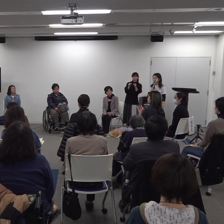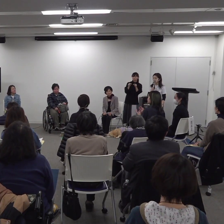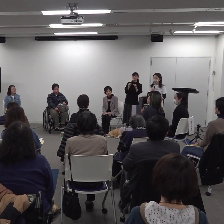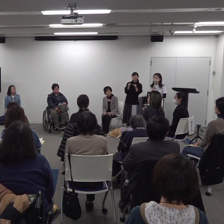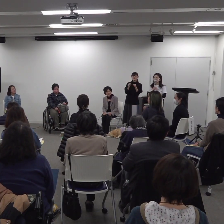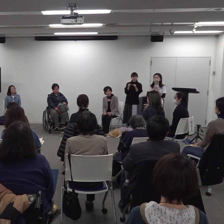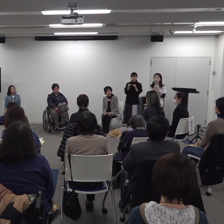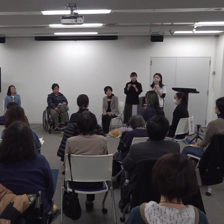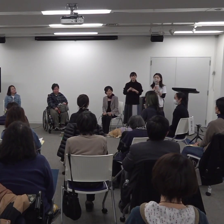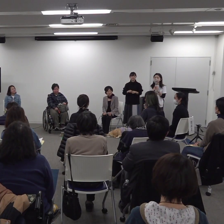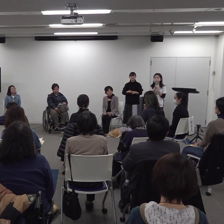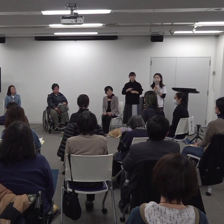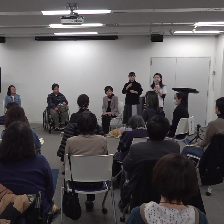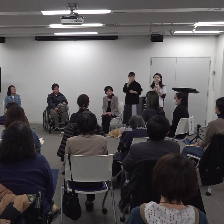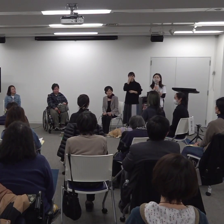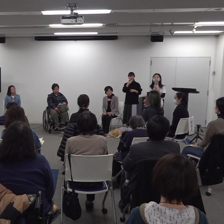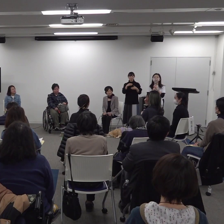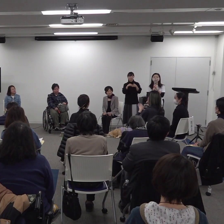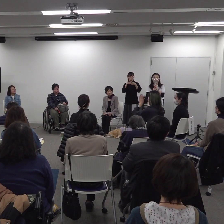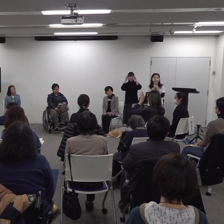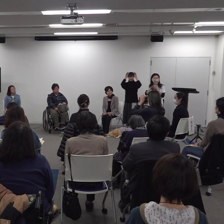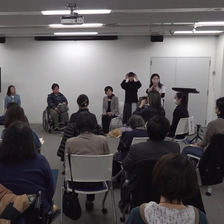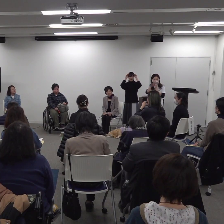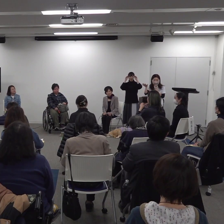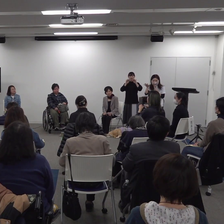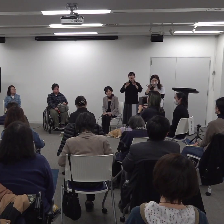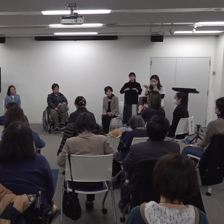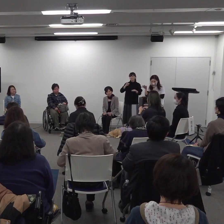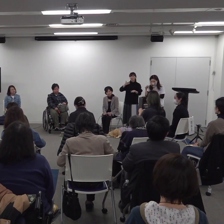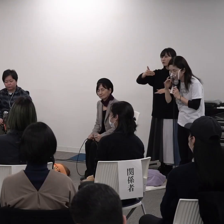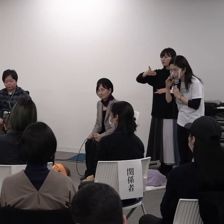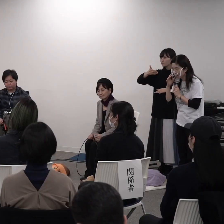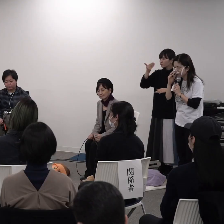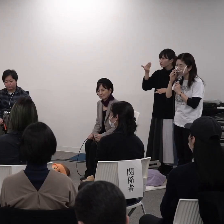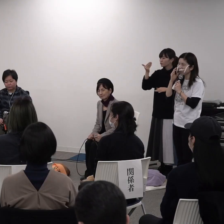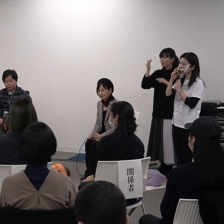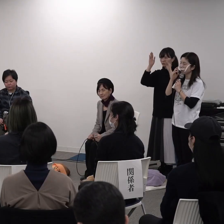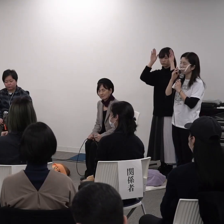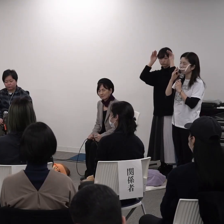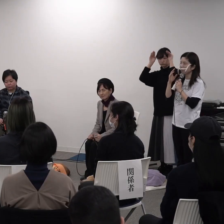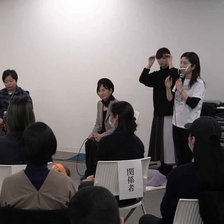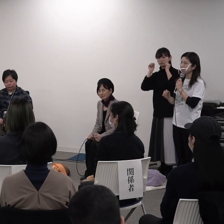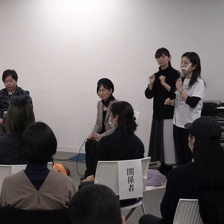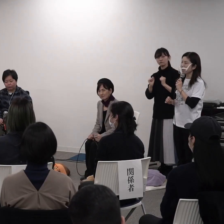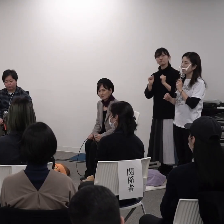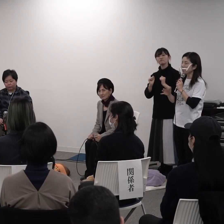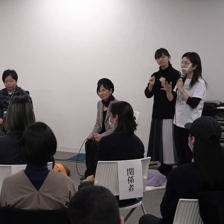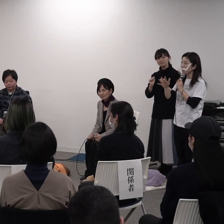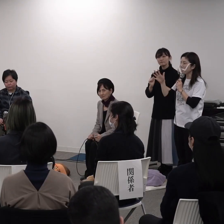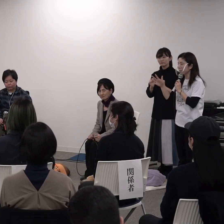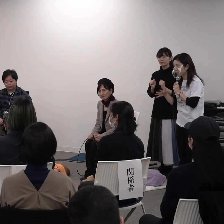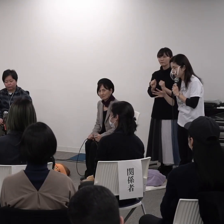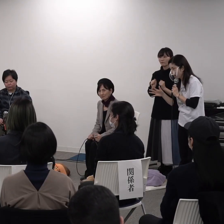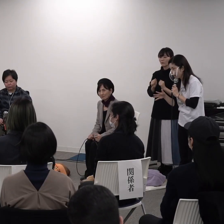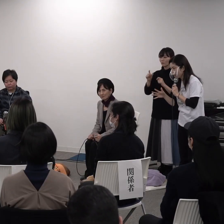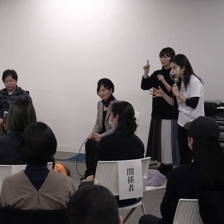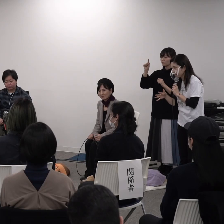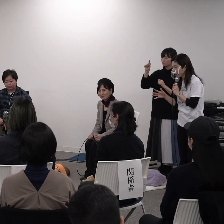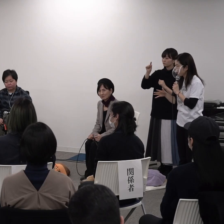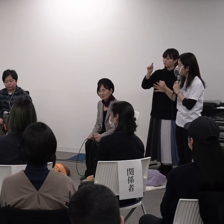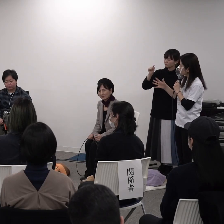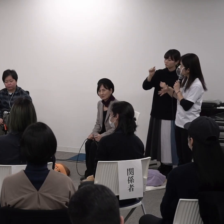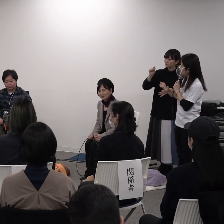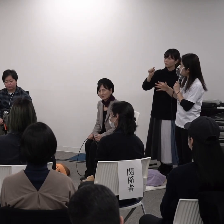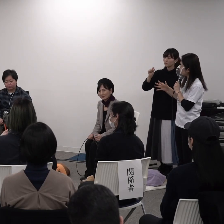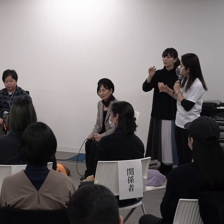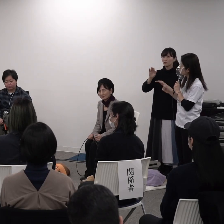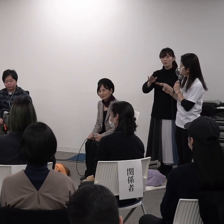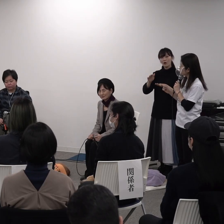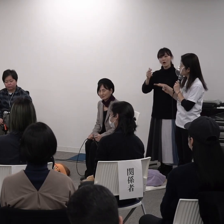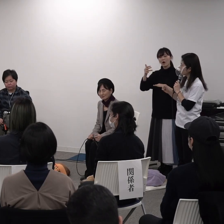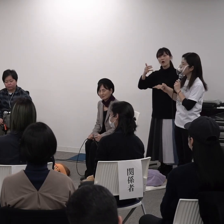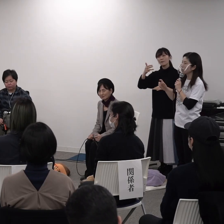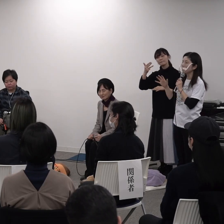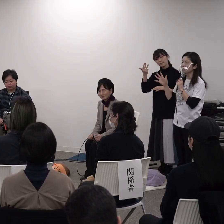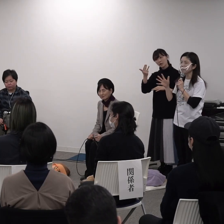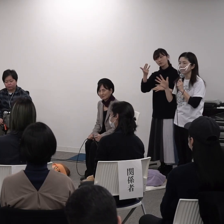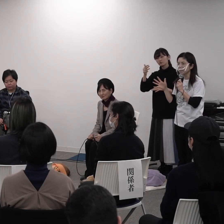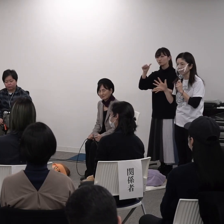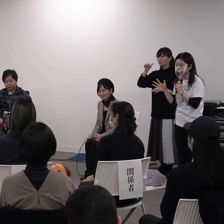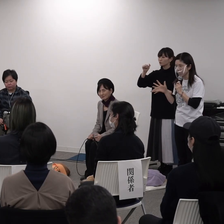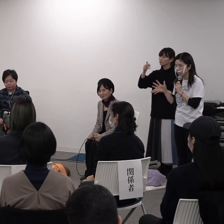盲導犬は今約900頭前後でちょっと減ってきていますね 今858頭ぐらいになっちゃったかな